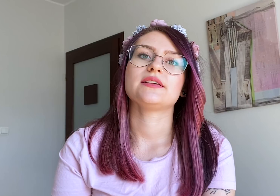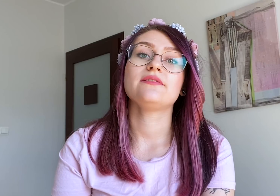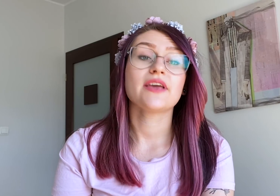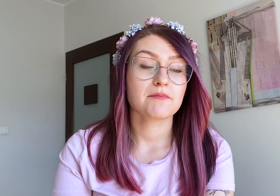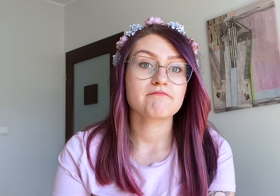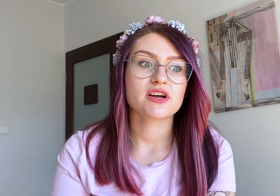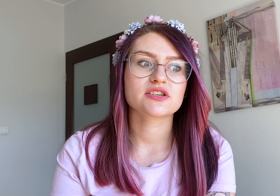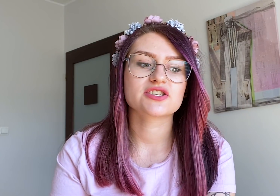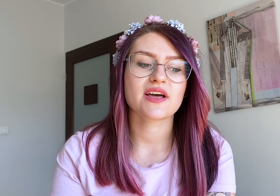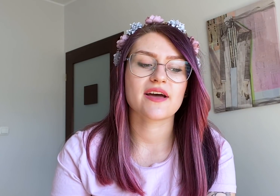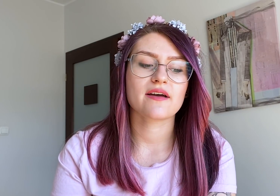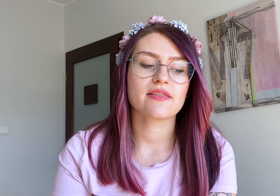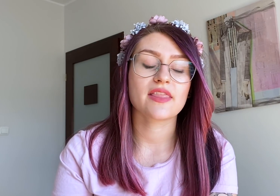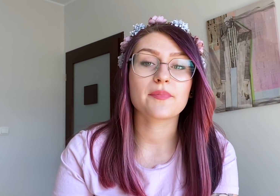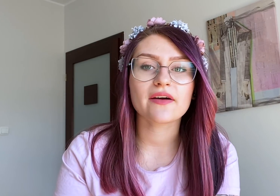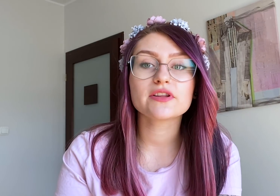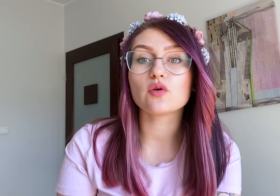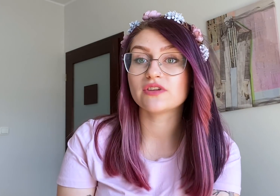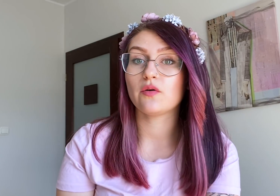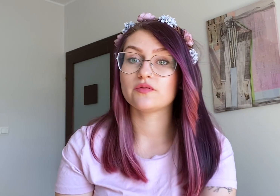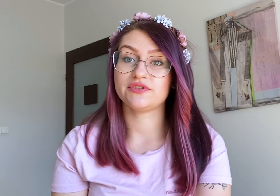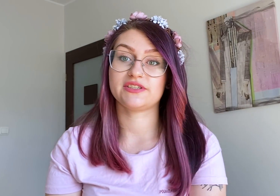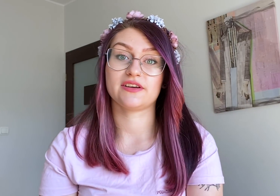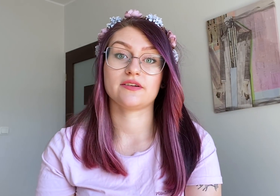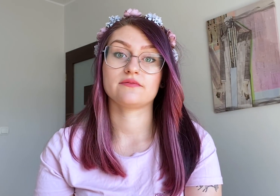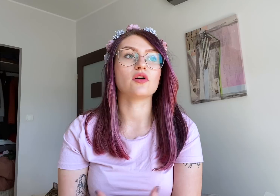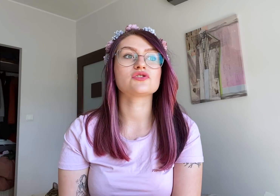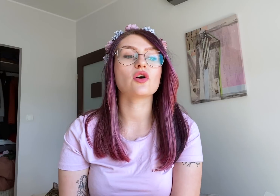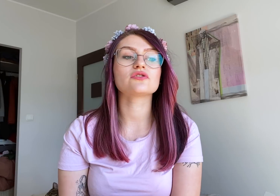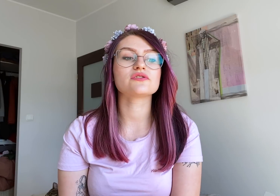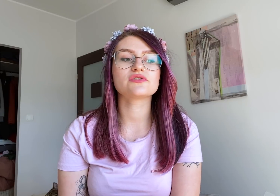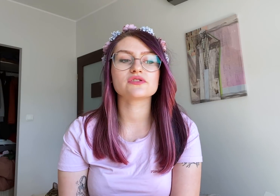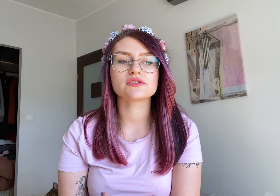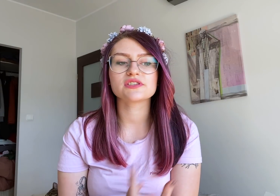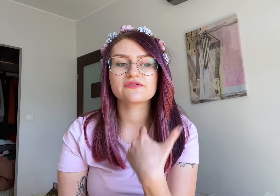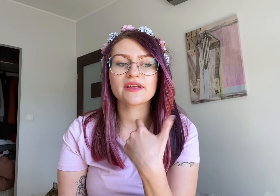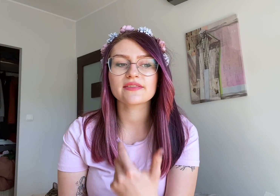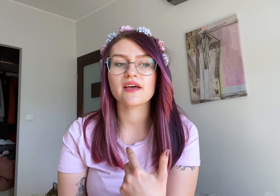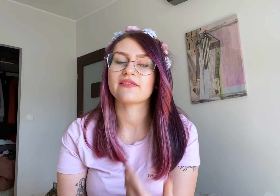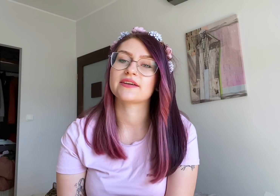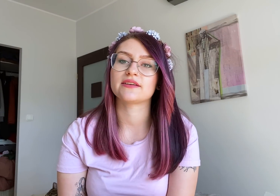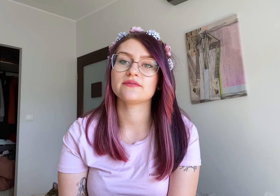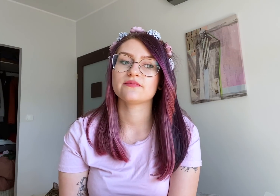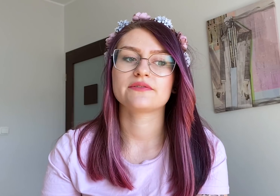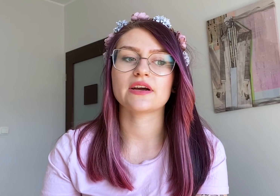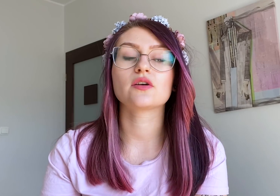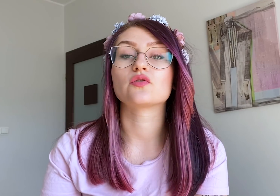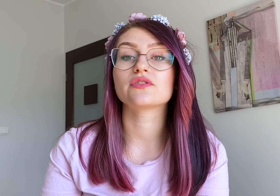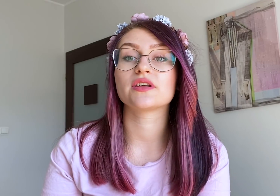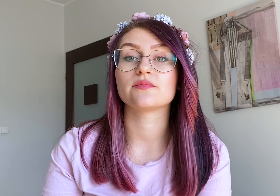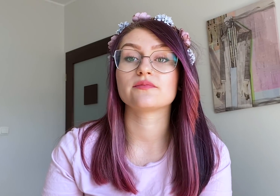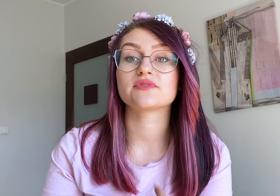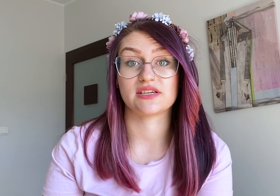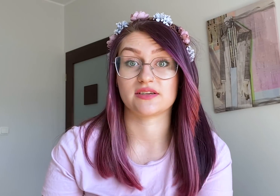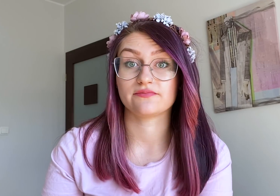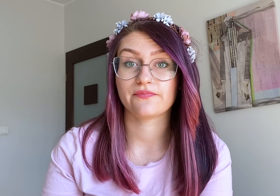i wiem, że naprawdę udało mi się osiągnąć świetne efekty w tak krótkim czasie.